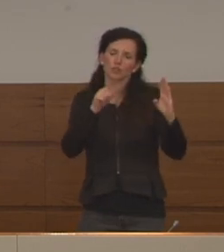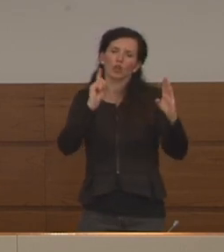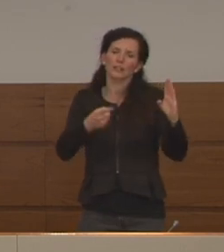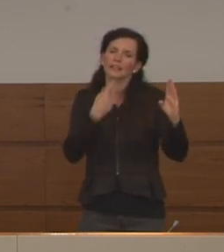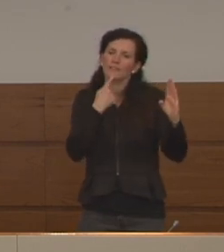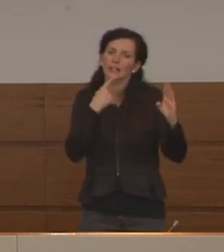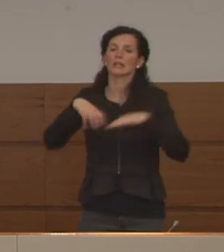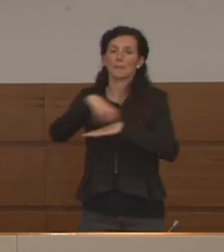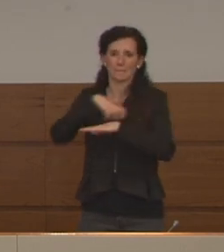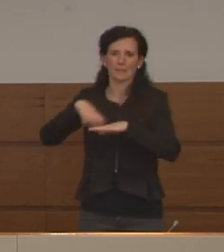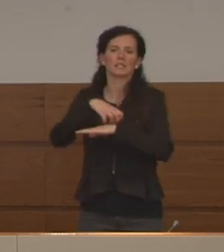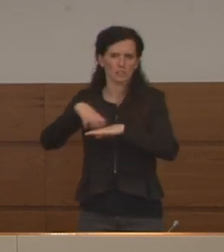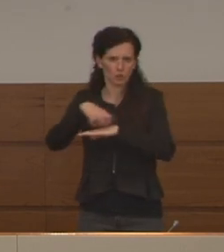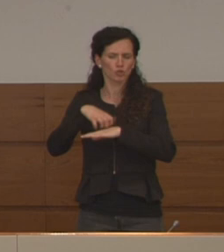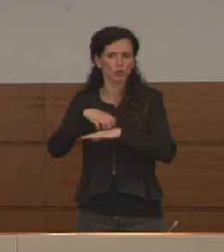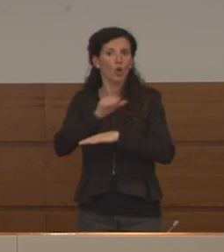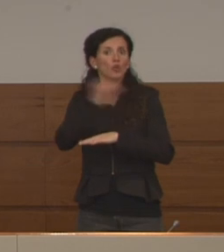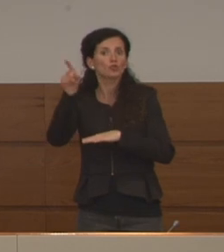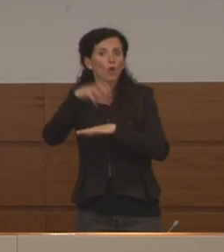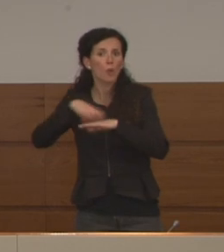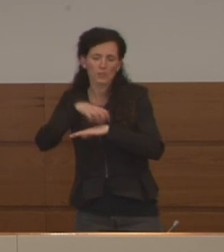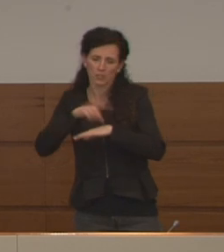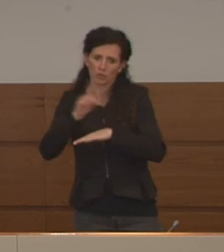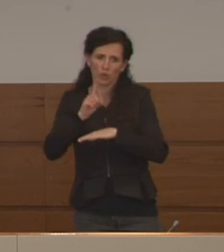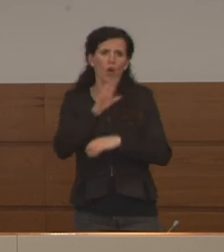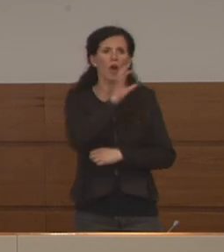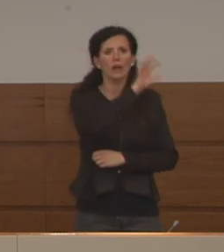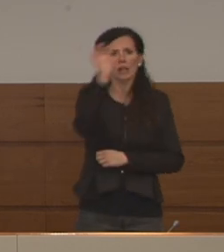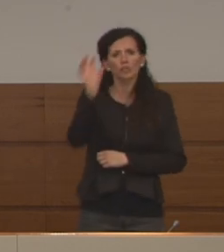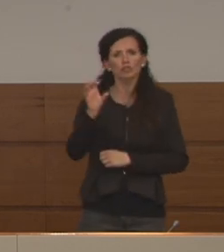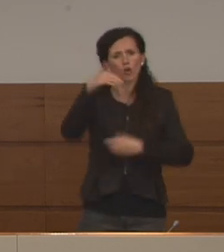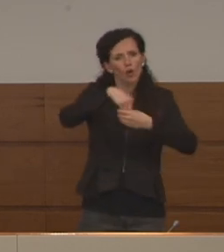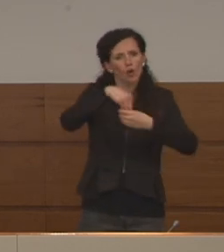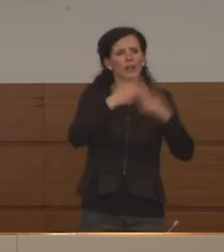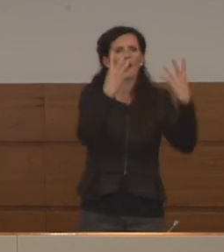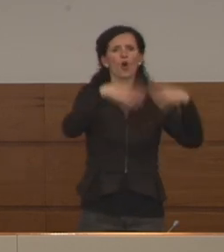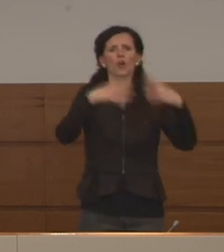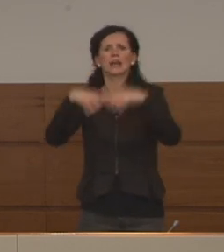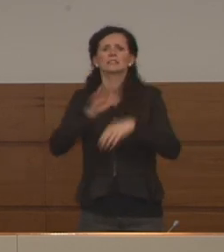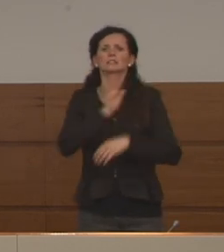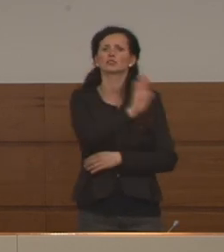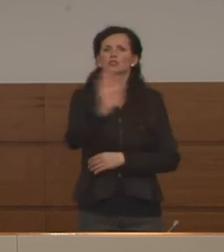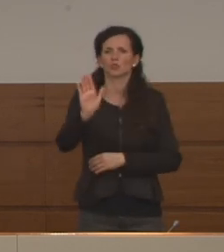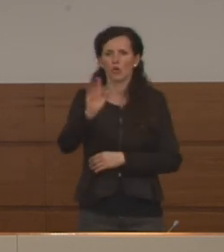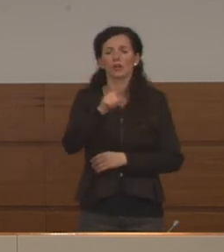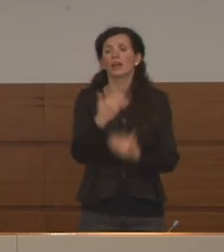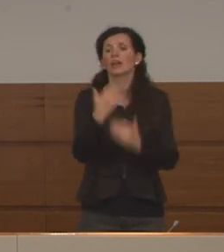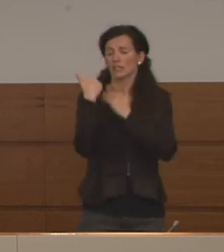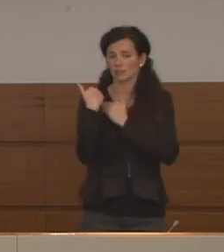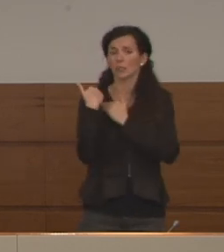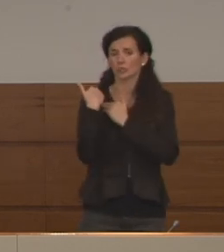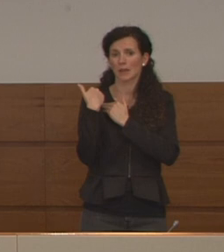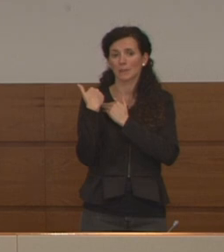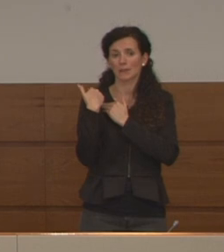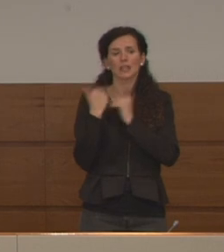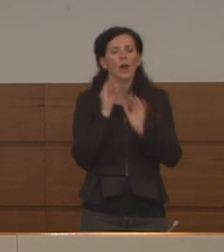soltanto, all'attenzione delle amministrazioni regionali. Perché alla fine la responsabile per l'erogazione di cure e di assistenza